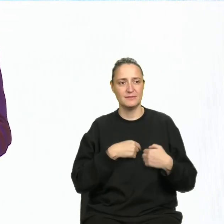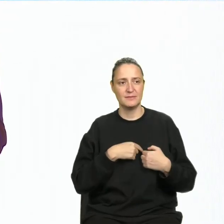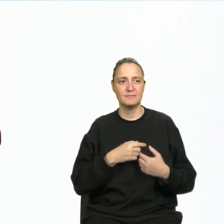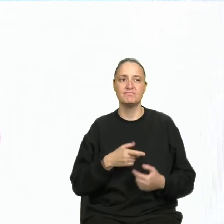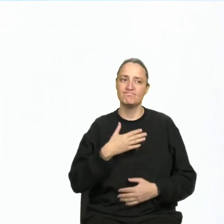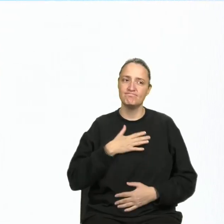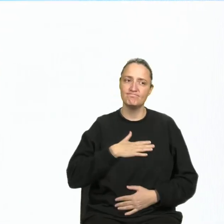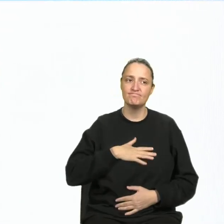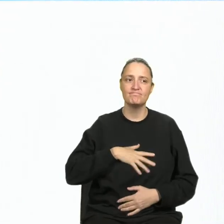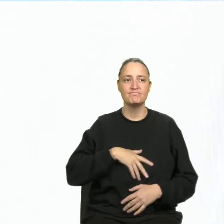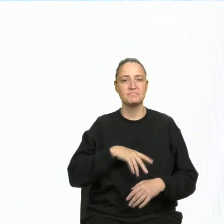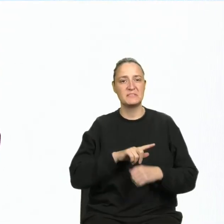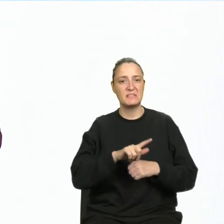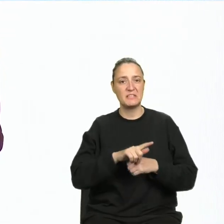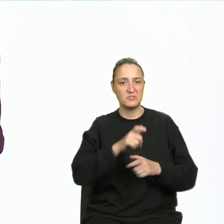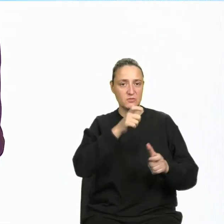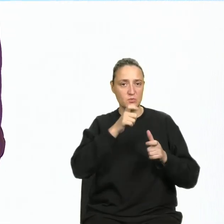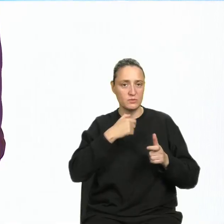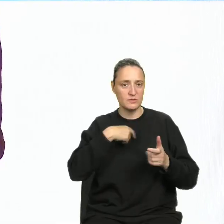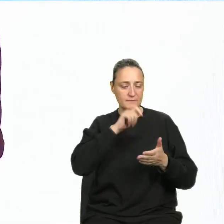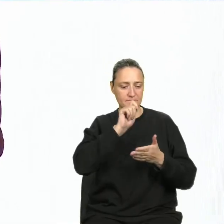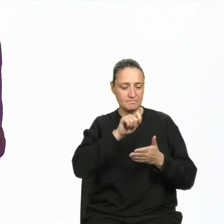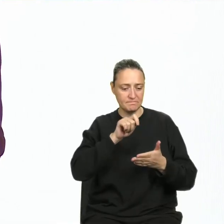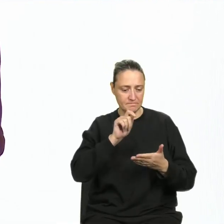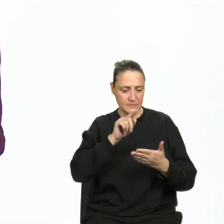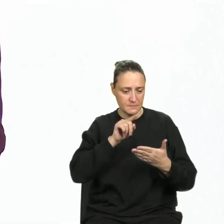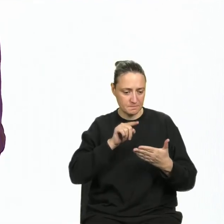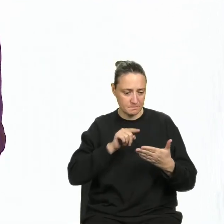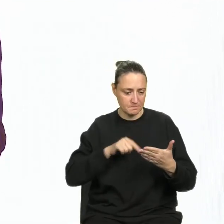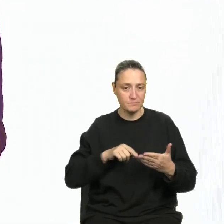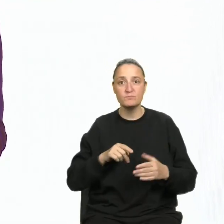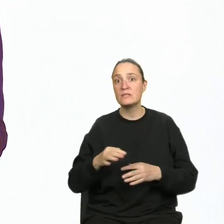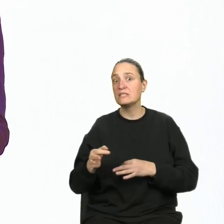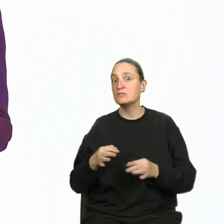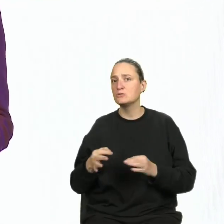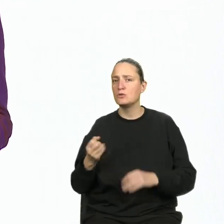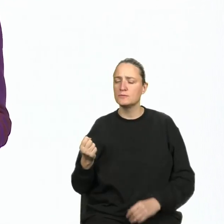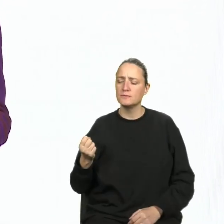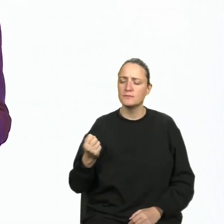i narzędzi chociażby tutaj tych wskazanych, dzięki którym mamy możliwość dofinansowania zarówno,